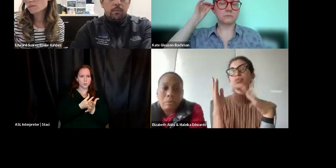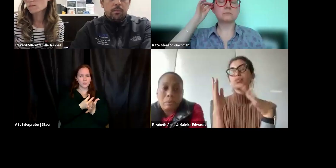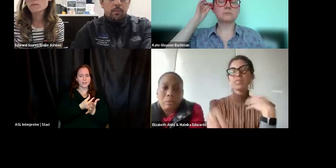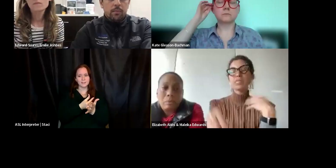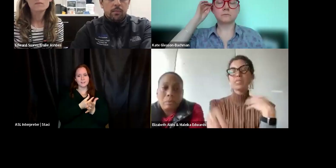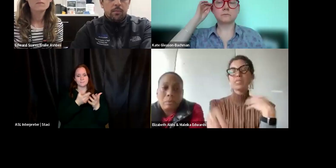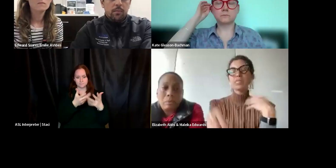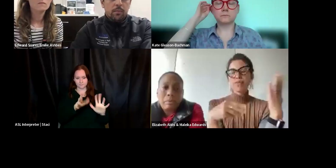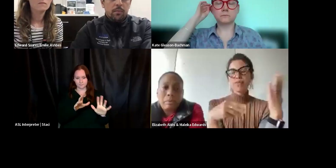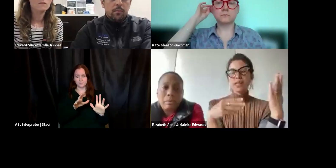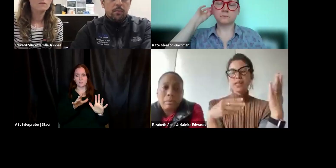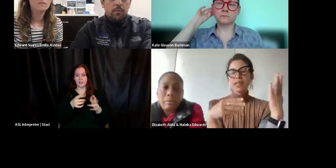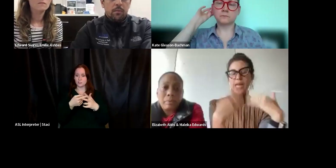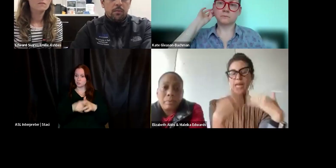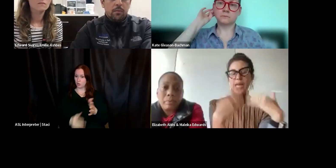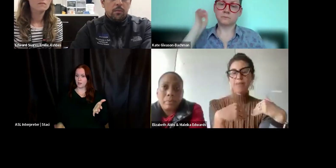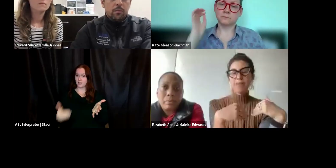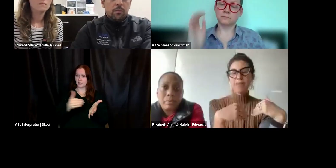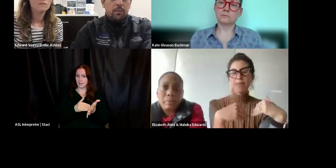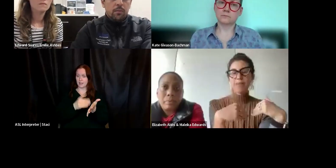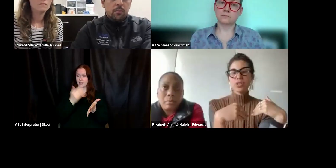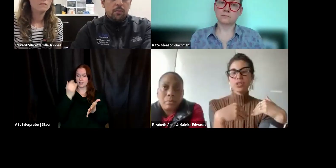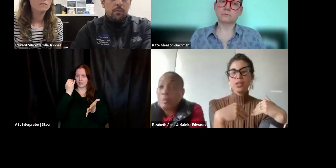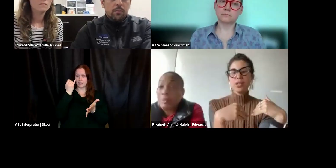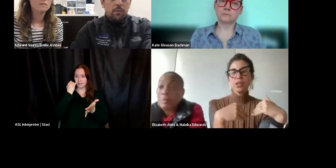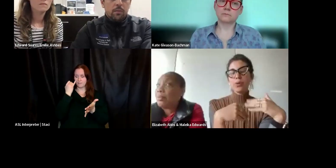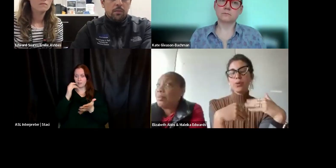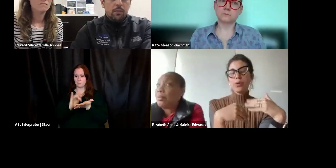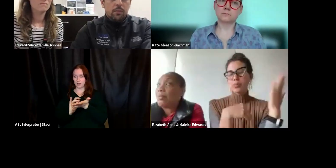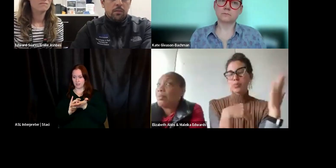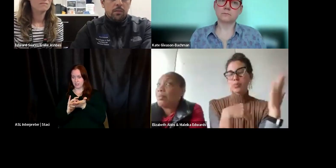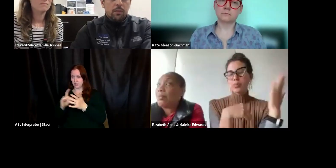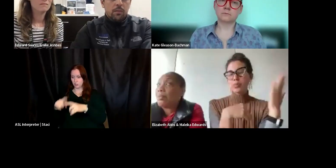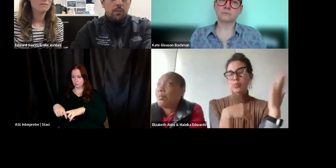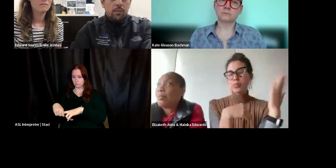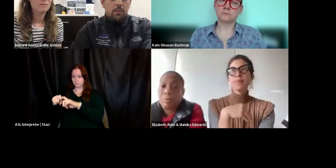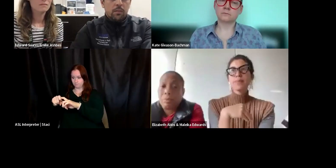con tus oficinas locales, seguir contactándolos y tratar